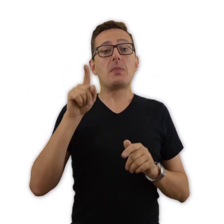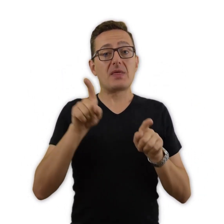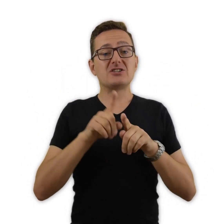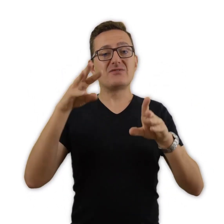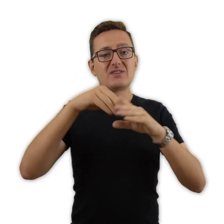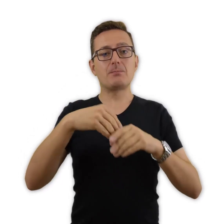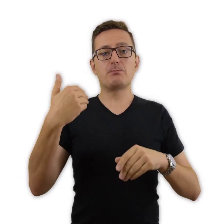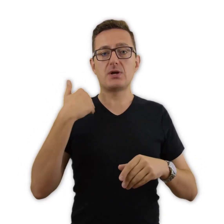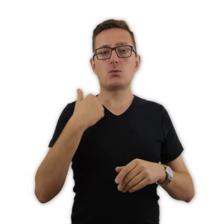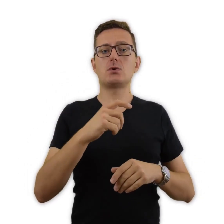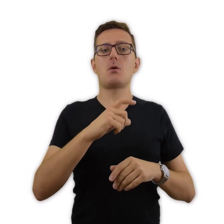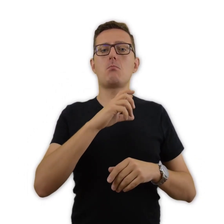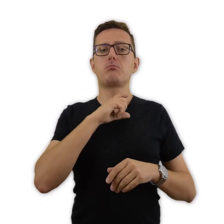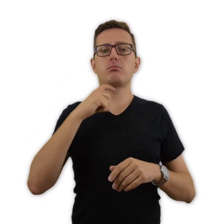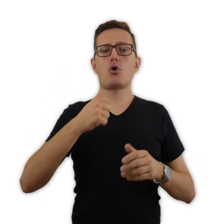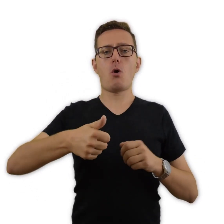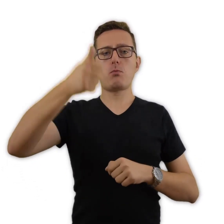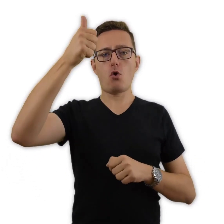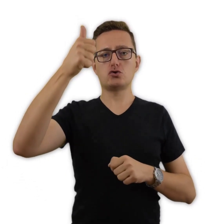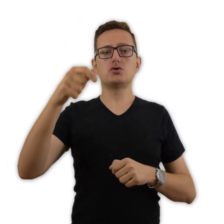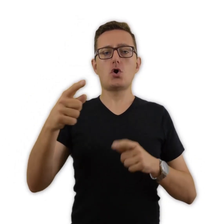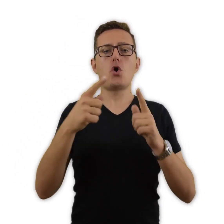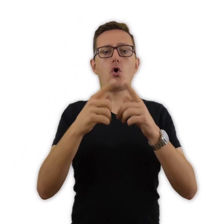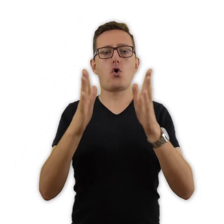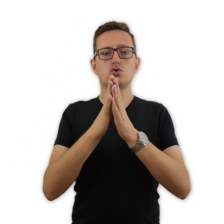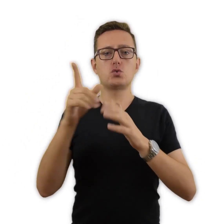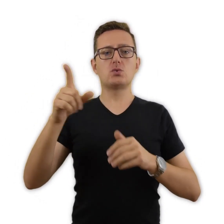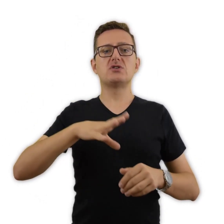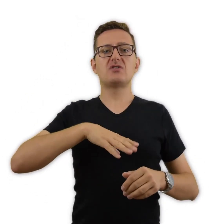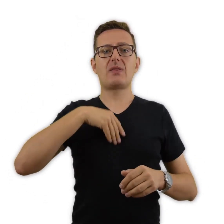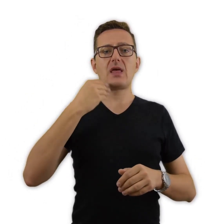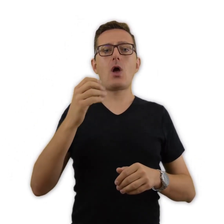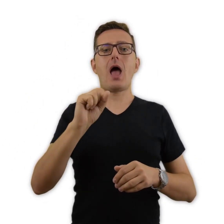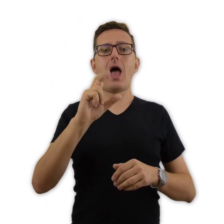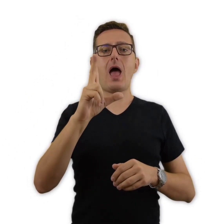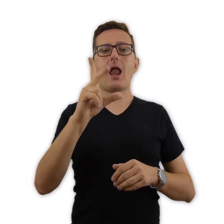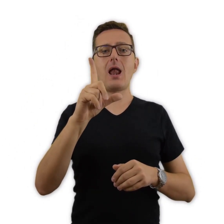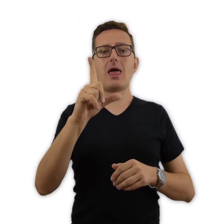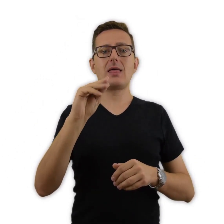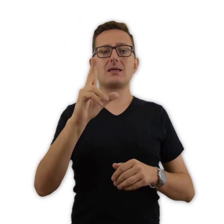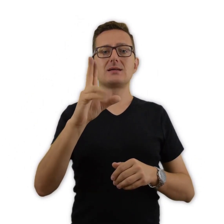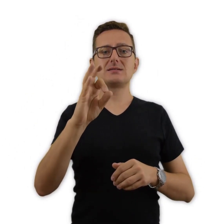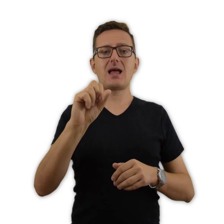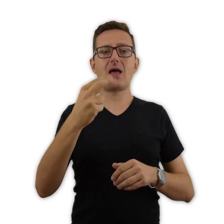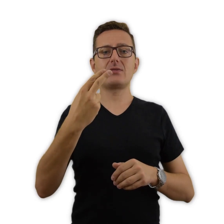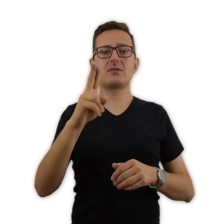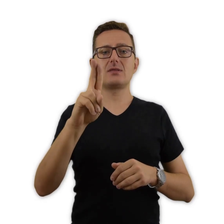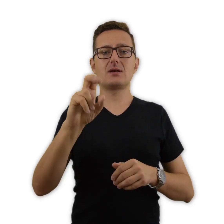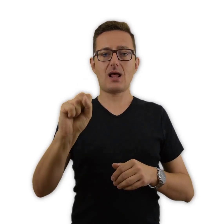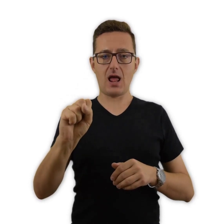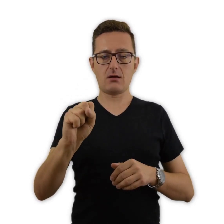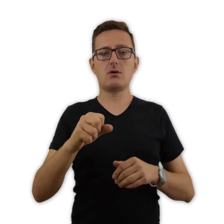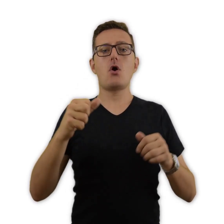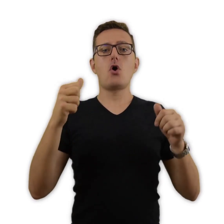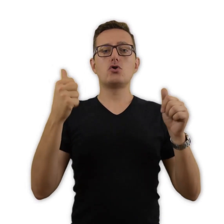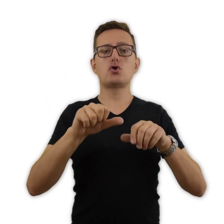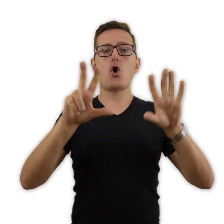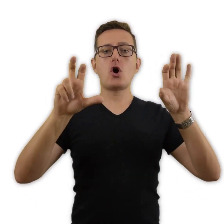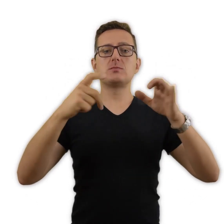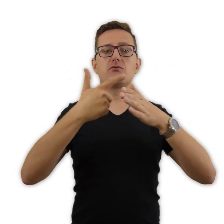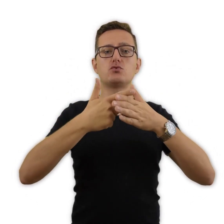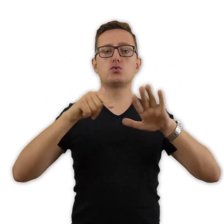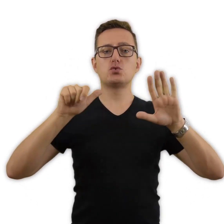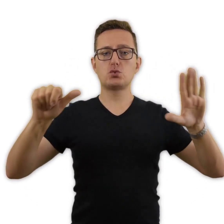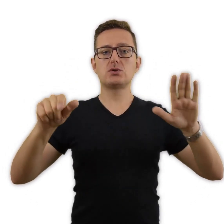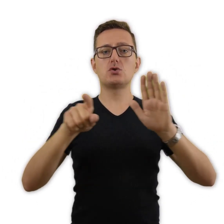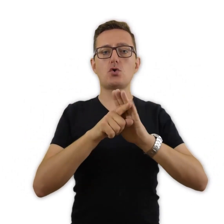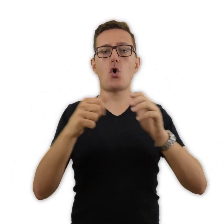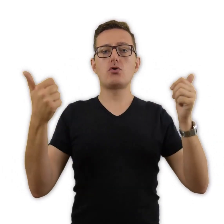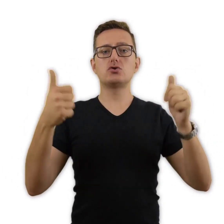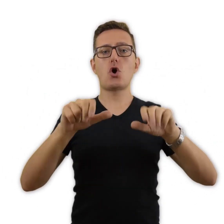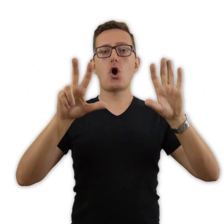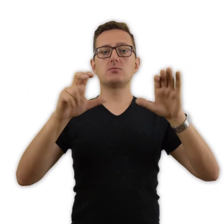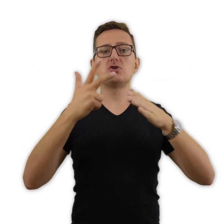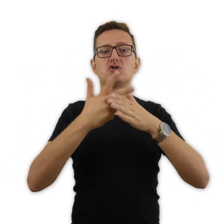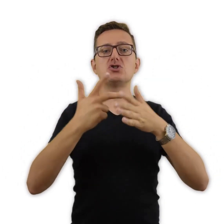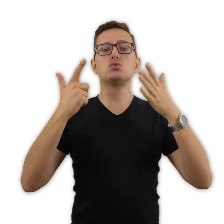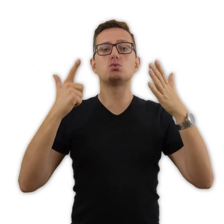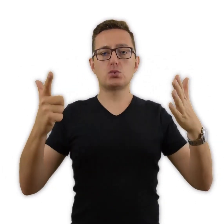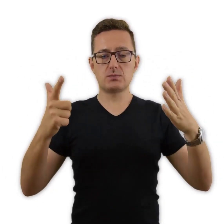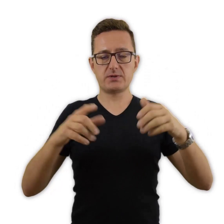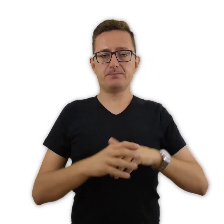Był także proboszczem kościoła św. Aleksandra w latach 1826–1837.